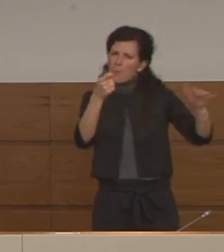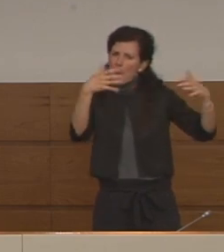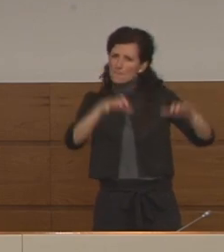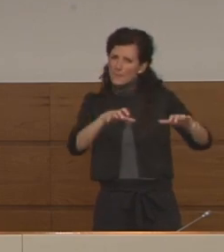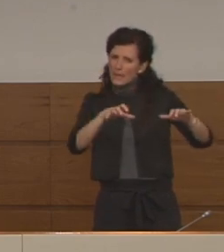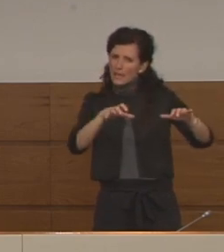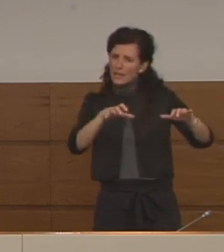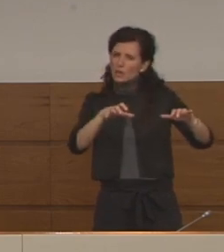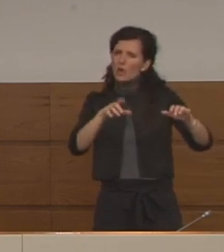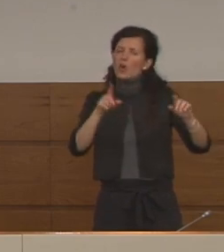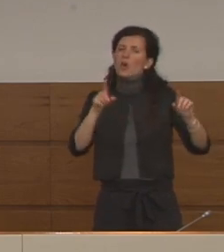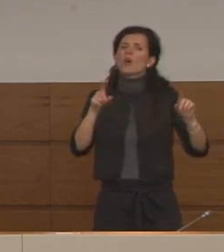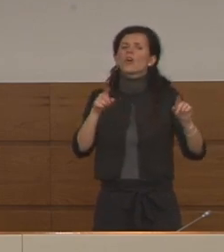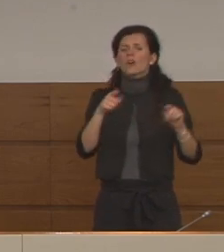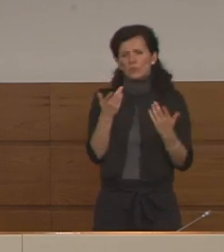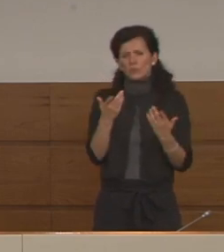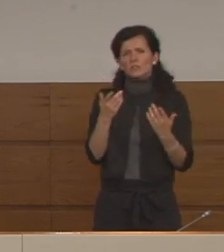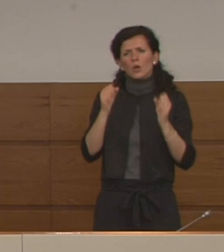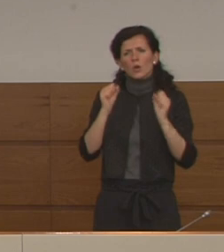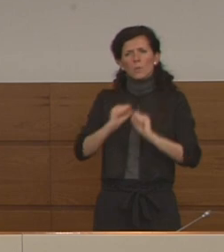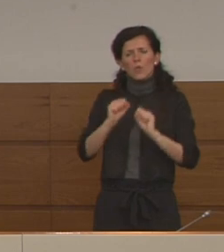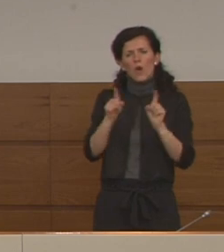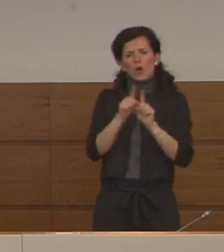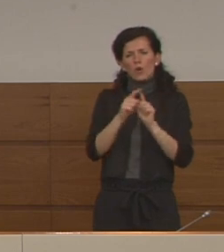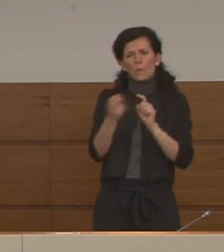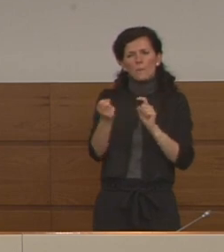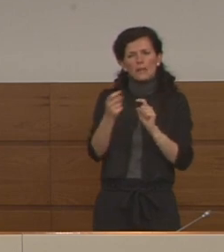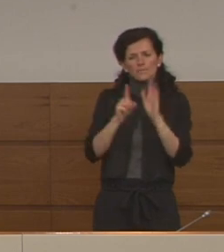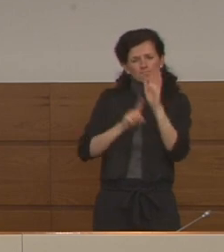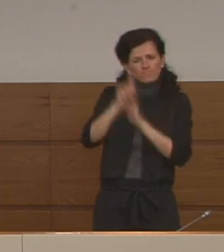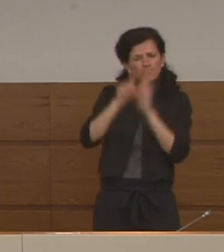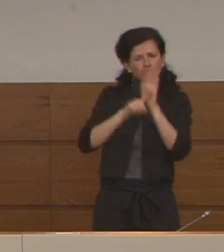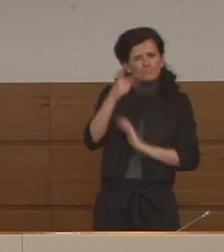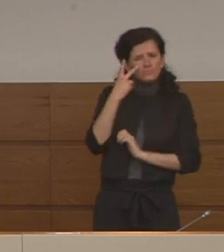quindi può essere anche un segnale di una minore virulenza del covid?